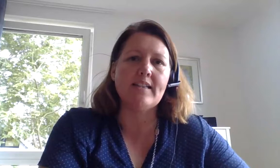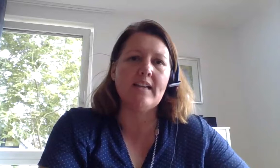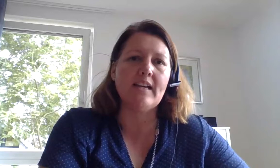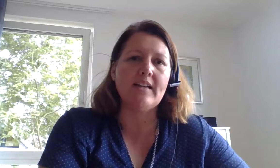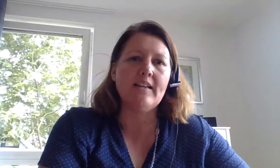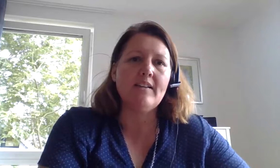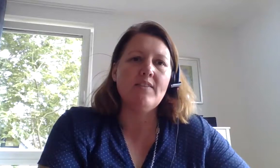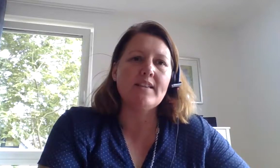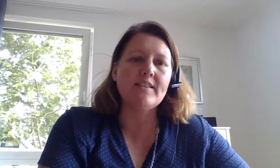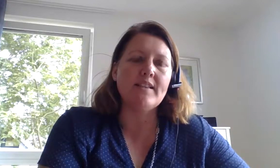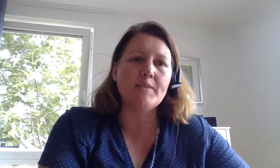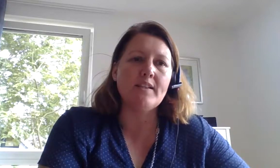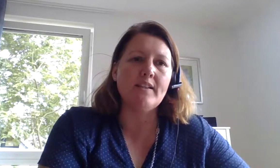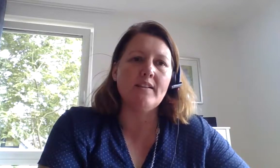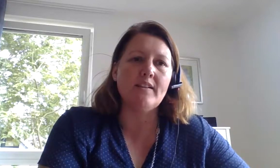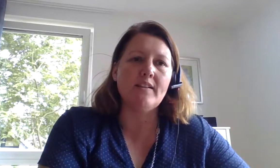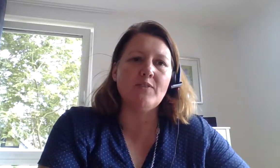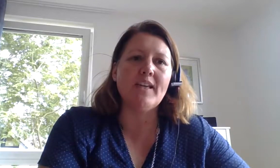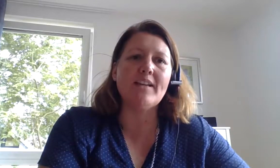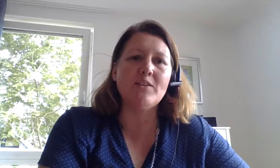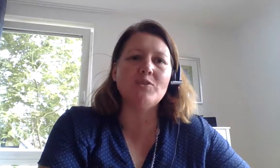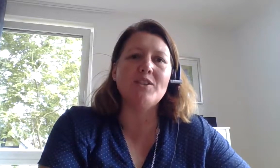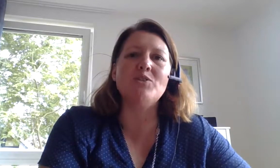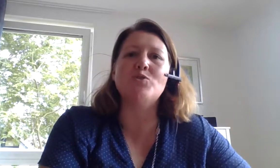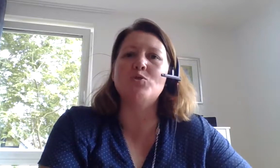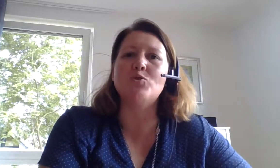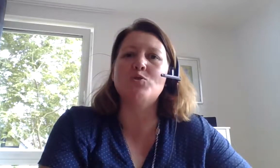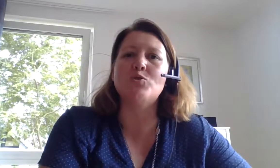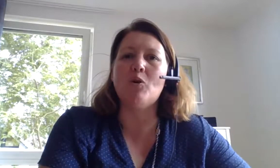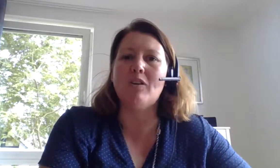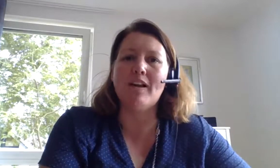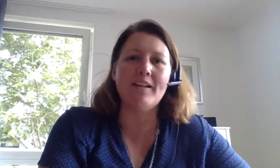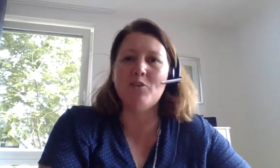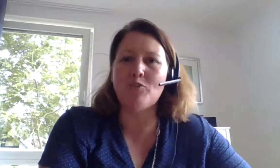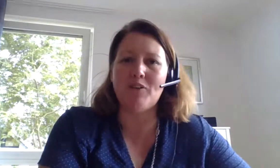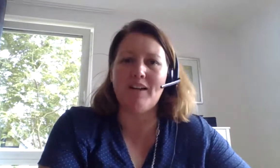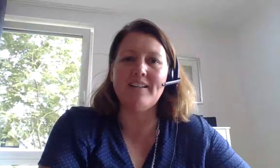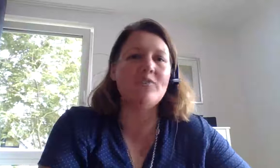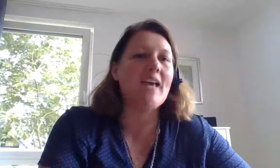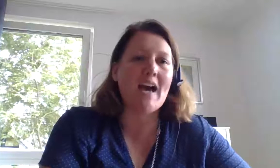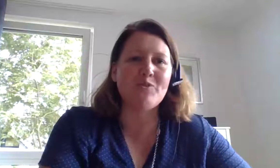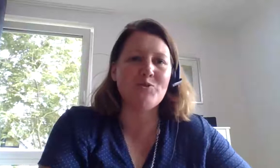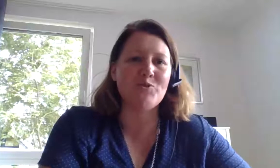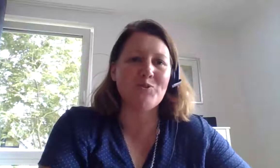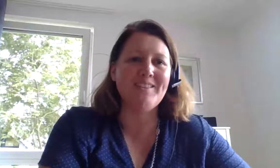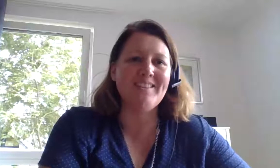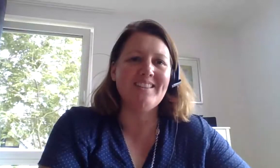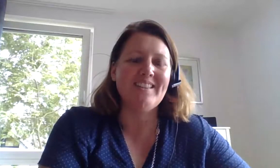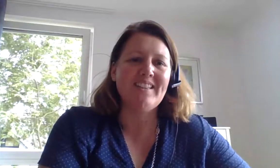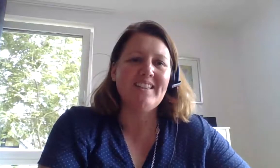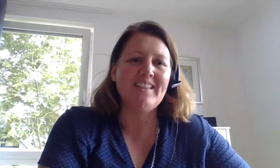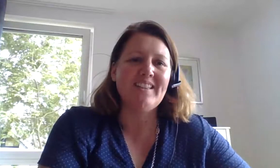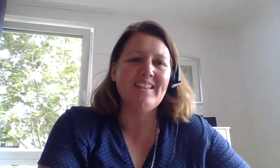واعتقد بأن ذلك شيء يمكننا الاستمرار بعمله سواء كنا متصلين عبر الإنترنت ام لا ويجب علينا فعله